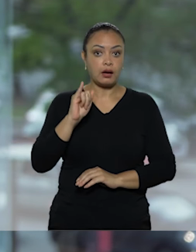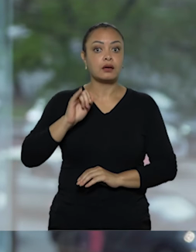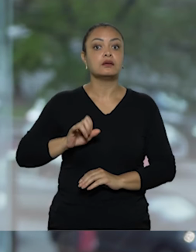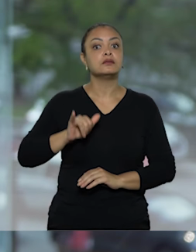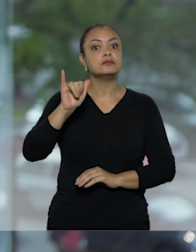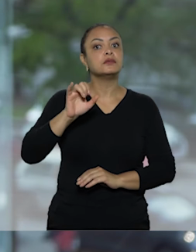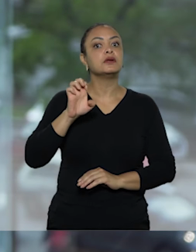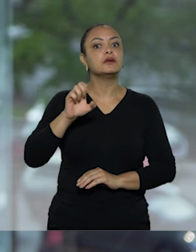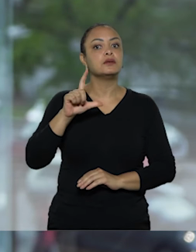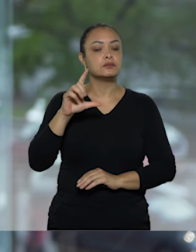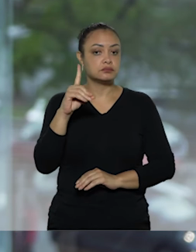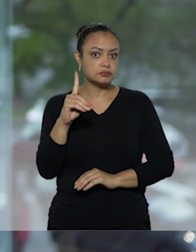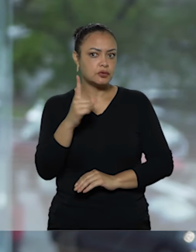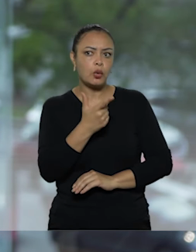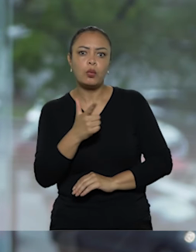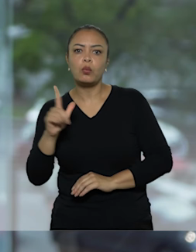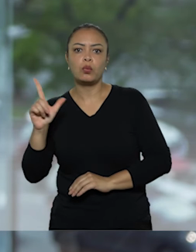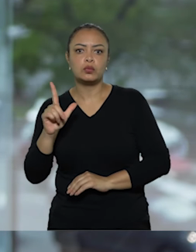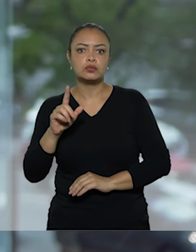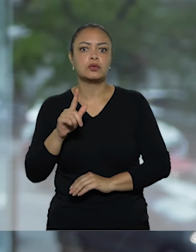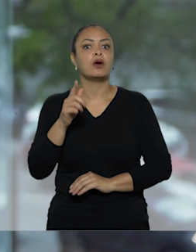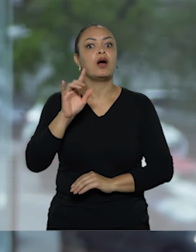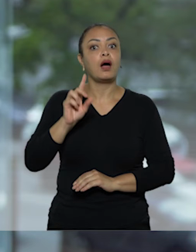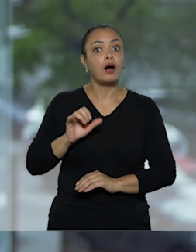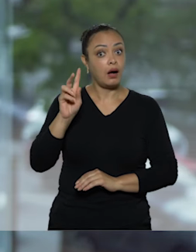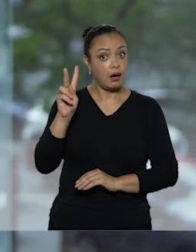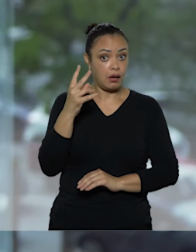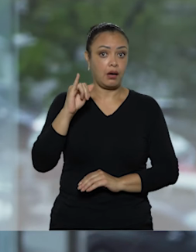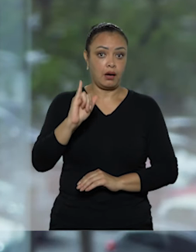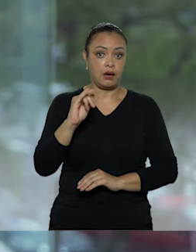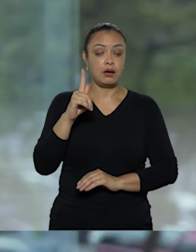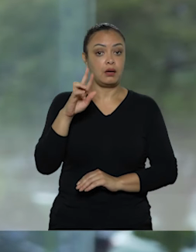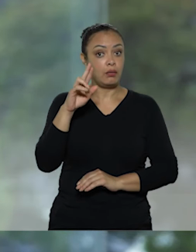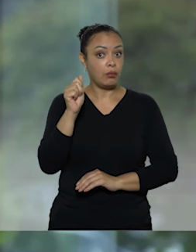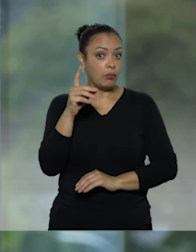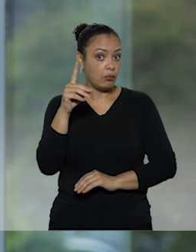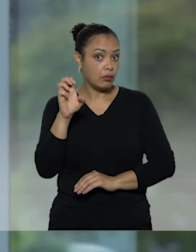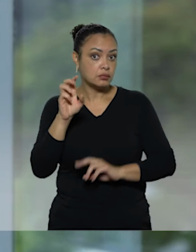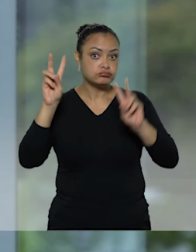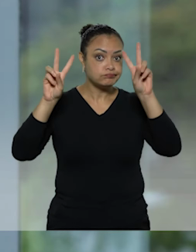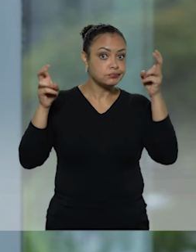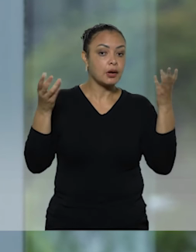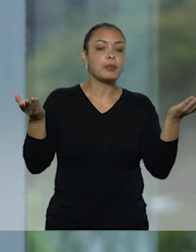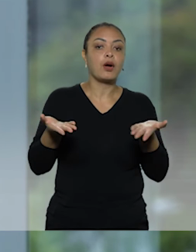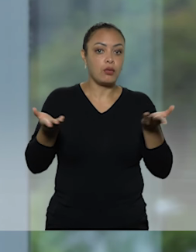Mas, e crédito high grade, sabe o que significa? Esse é o assunto do nosso vídeo de hoje.